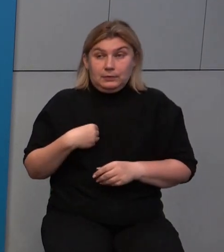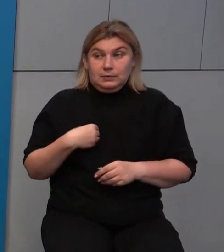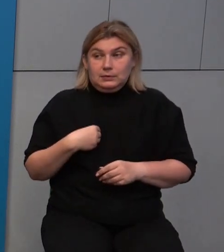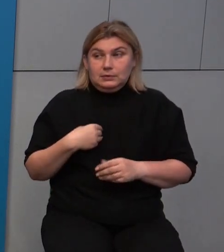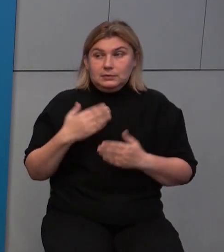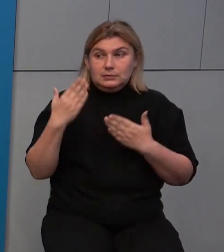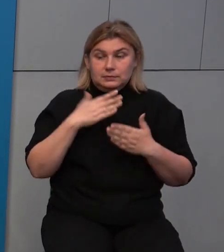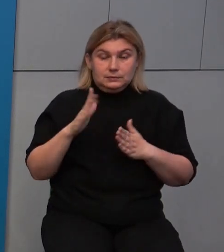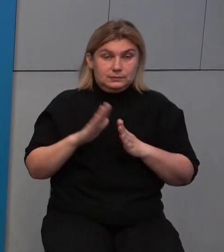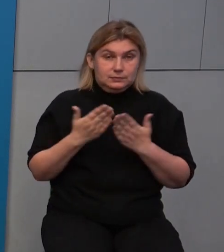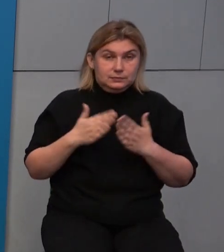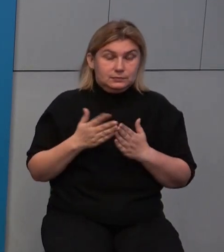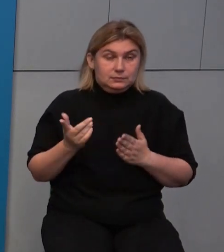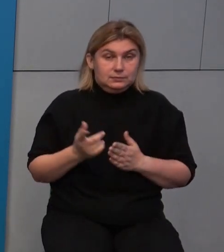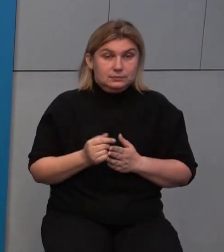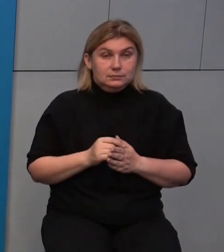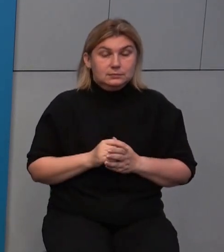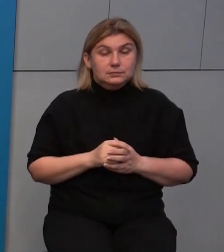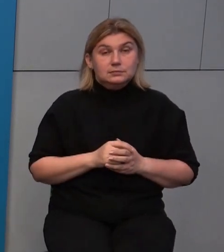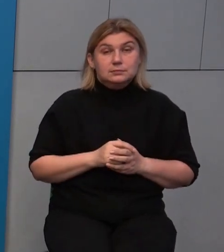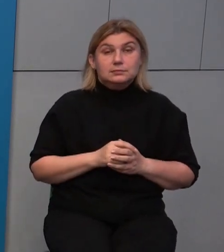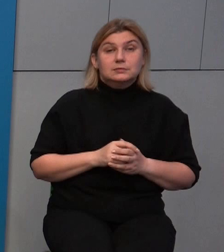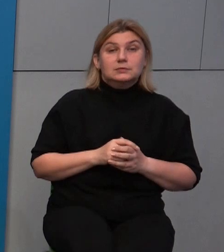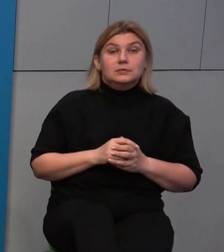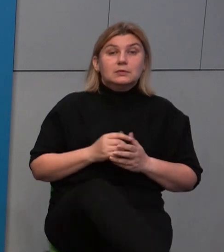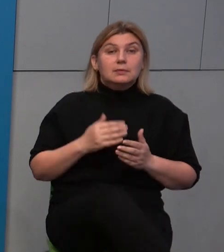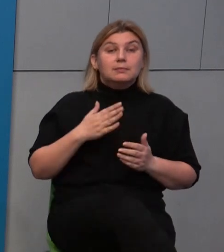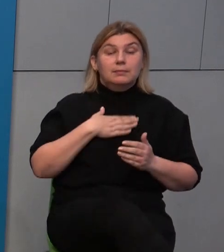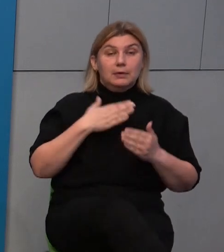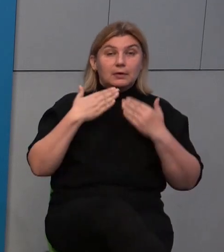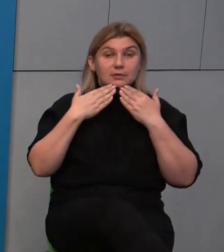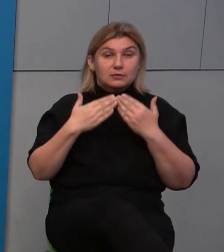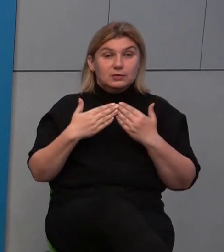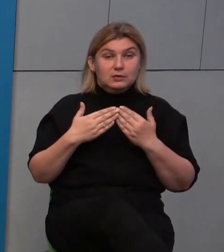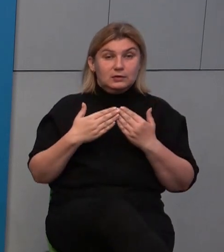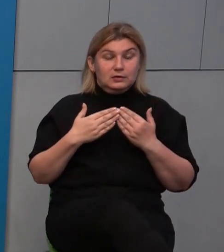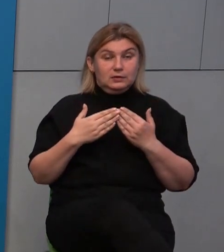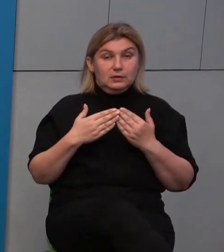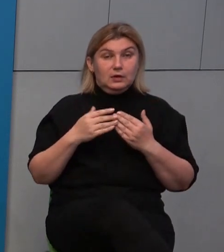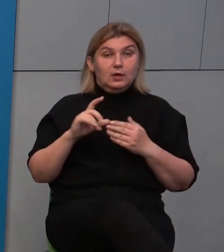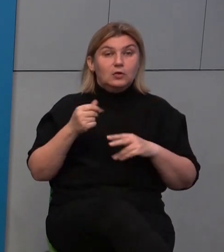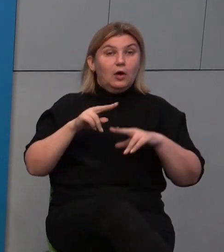tą książkę, to to, że mamy dzięki temu świadectwo, co zostało utracone we Lwowie